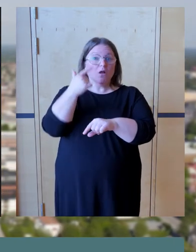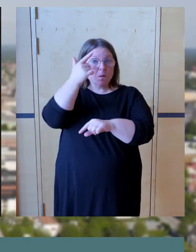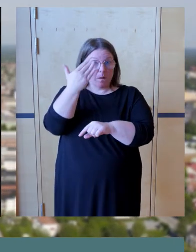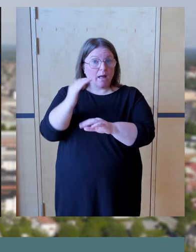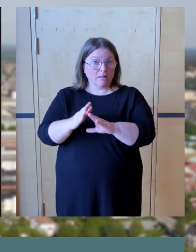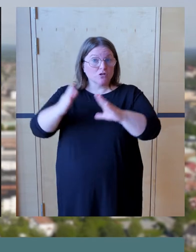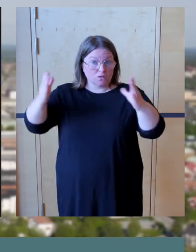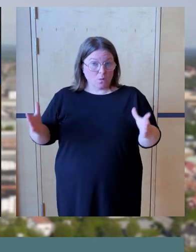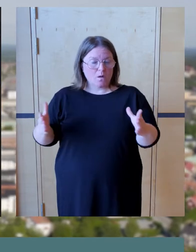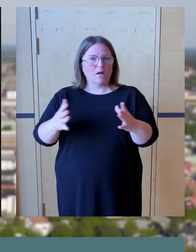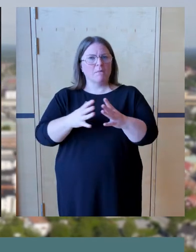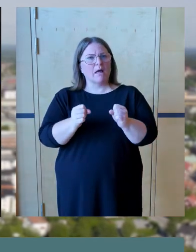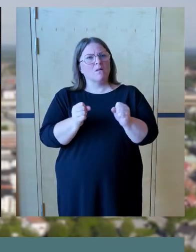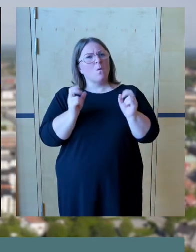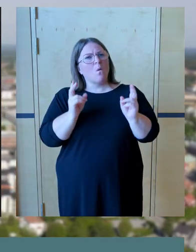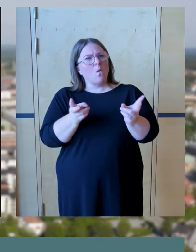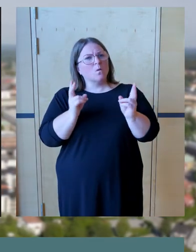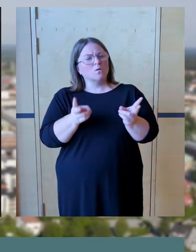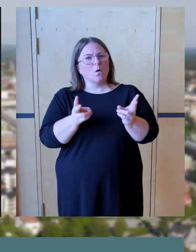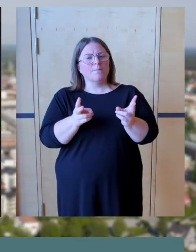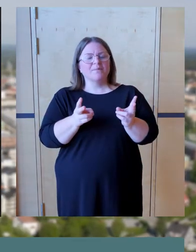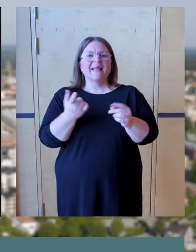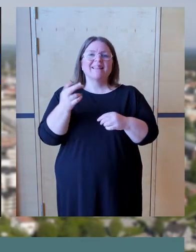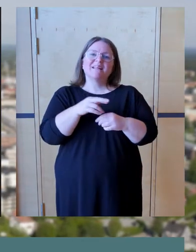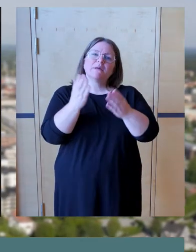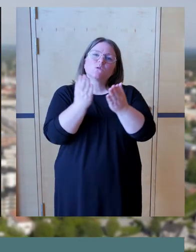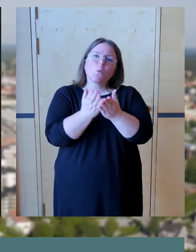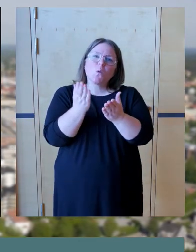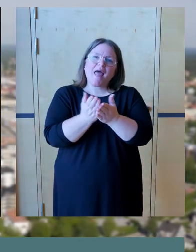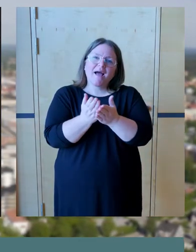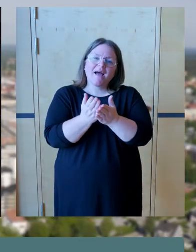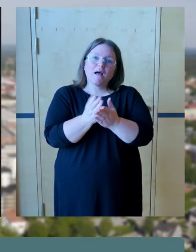De också kan ses nu på skolor och liknande att små enheter kan vara effektiva